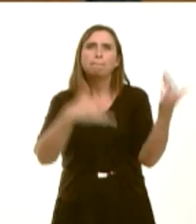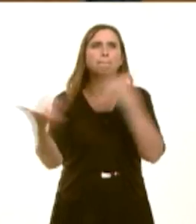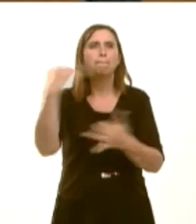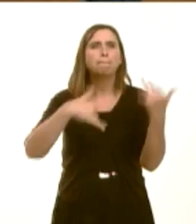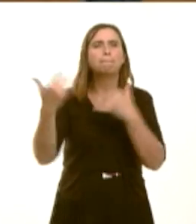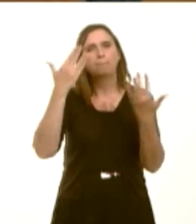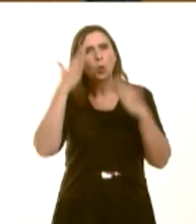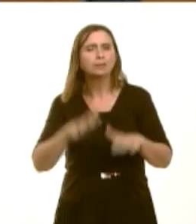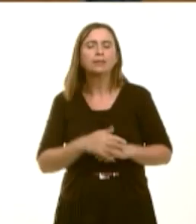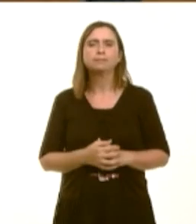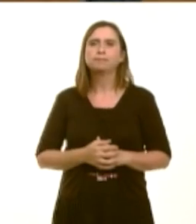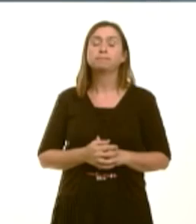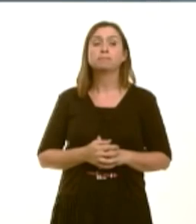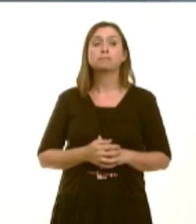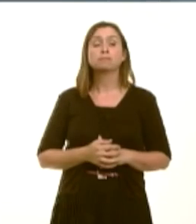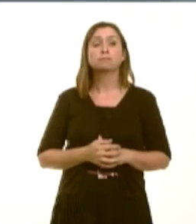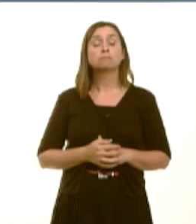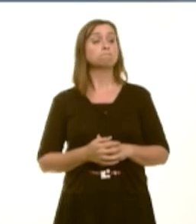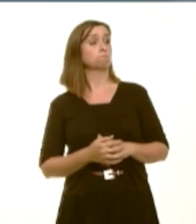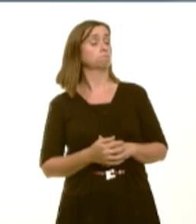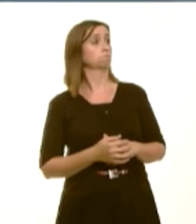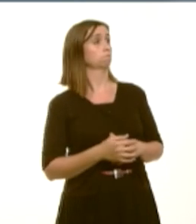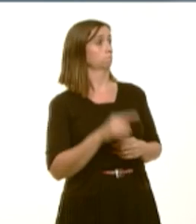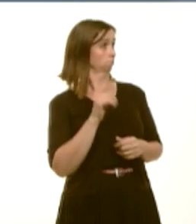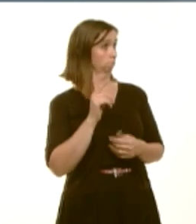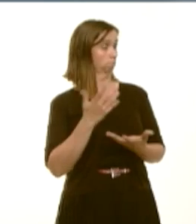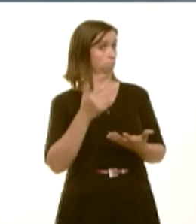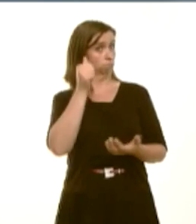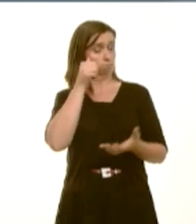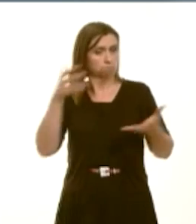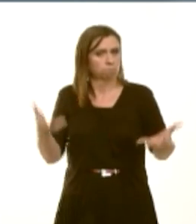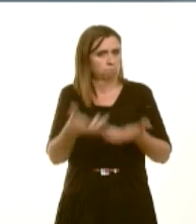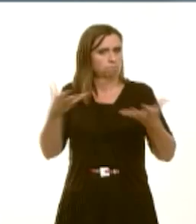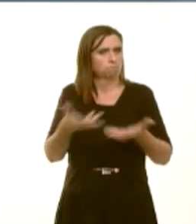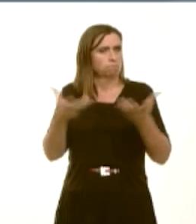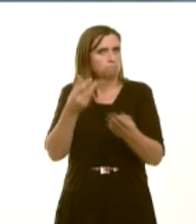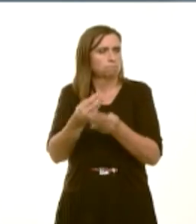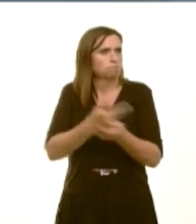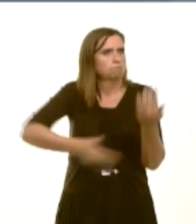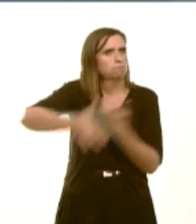leol yw sicrhau bod yna seilwaith trafnidiaeth priodol mewn lle, a byddwch yn ymwybodol fy